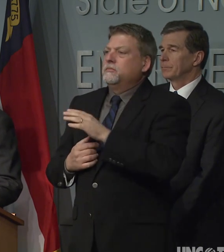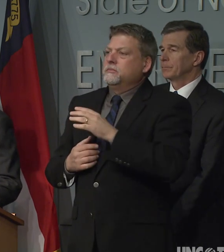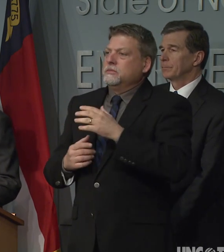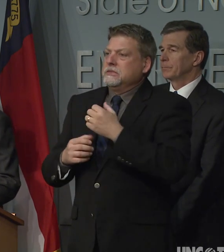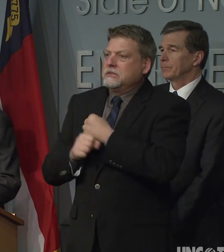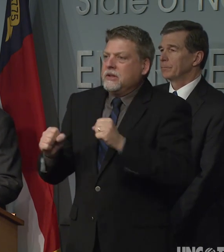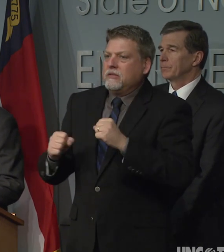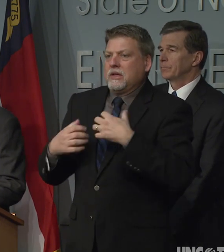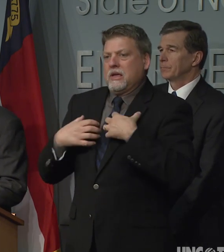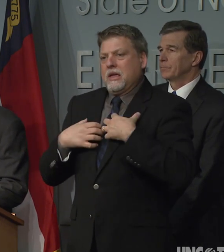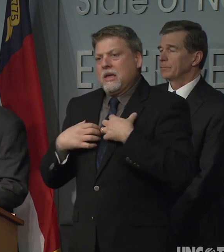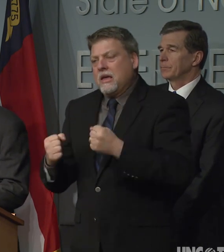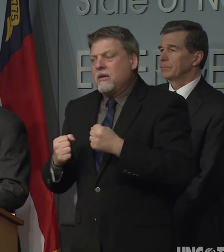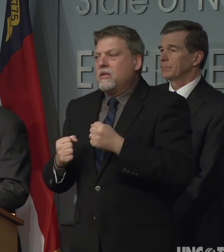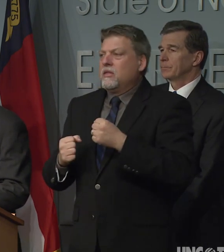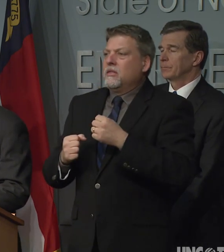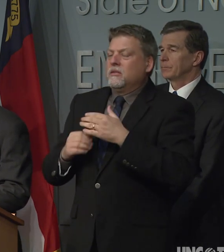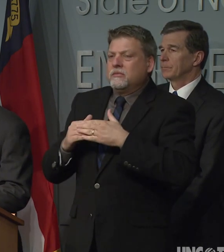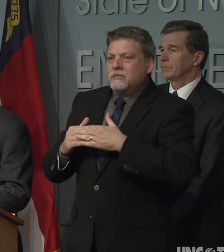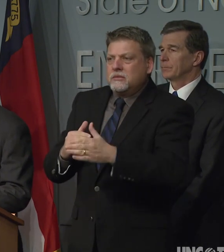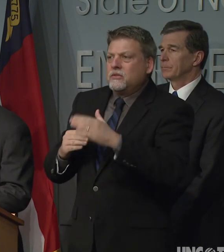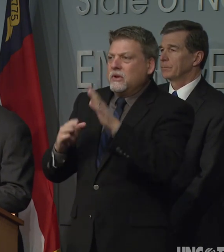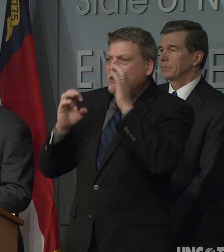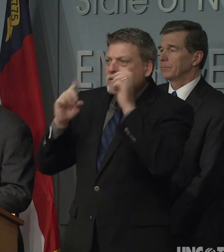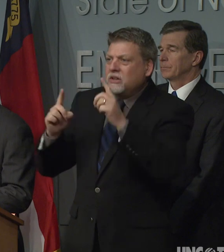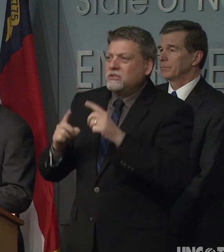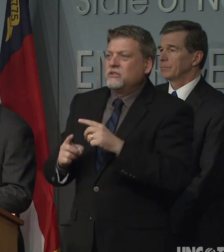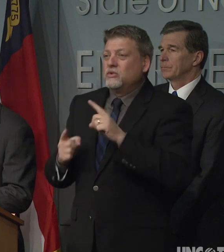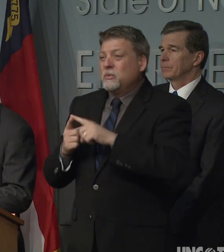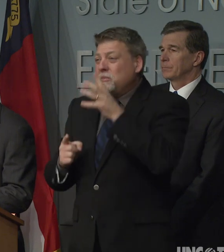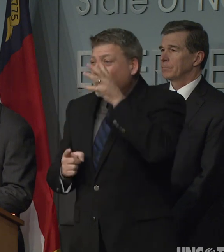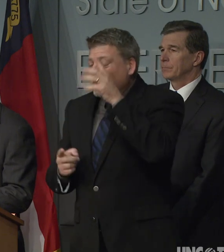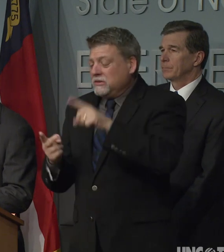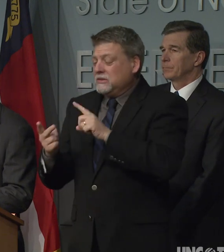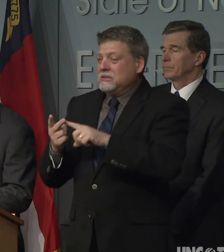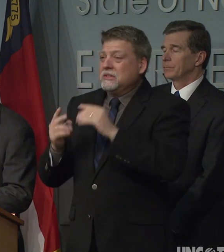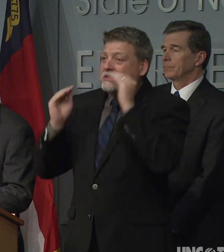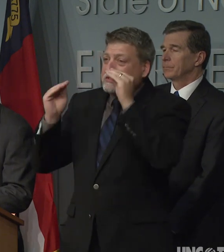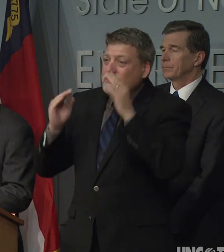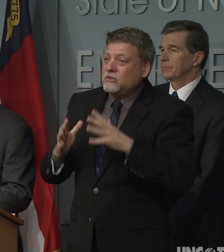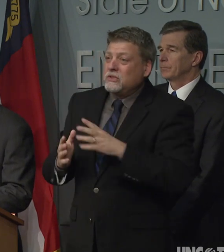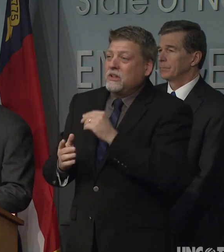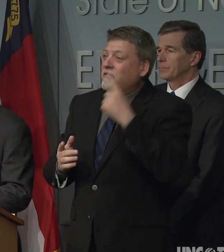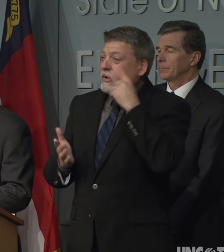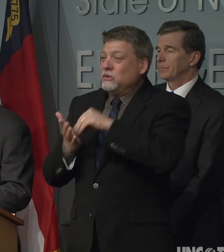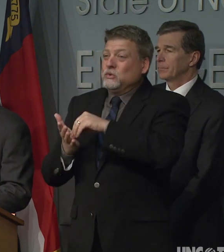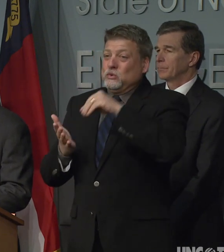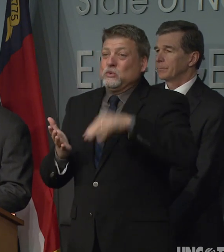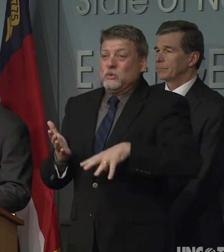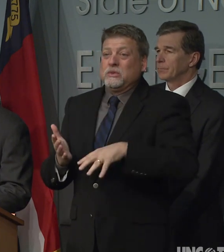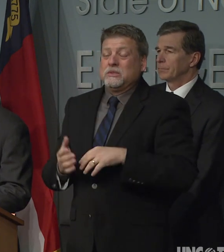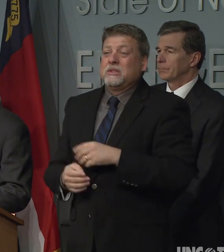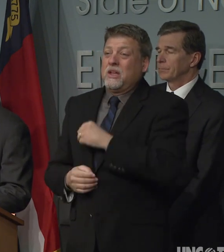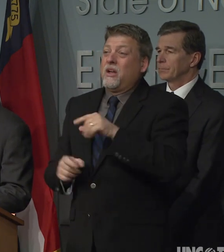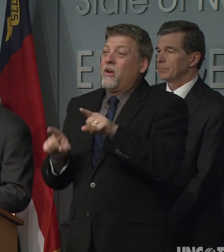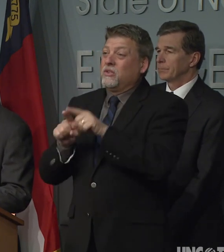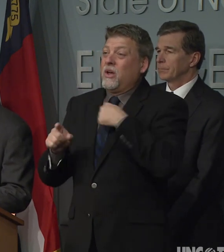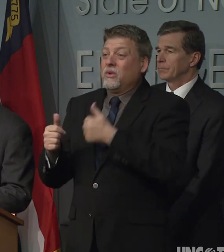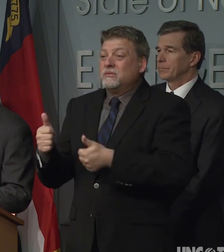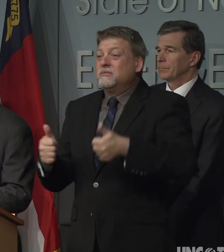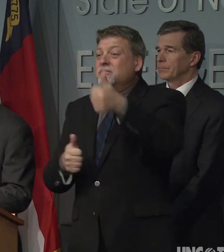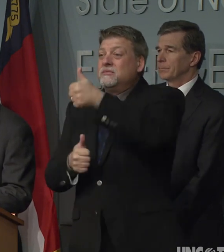de los estudiantes a nuestros maestros y el personal por todos sus continuos esfuerzos por los estudiantes y también